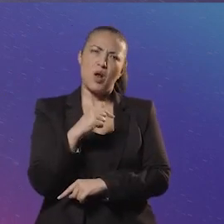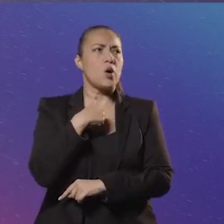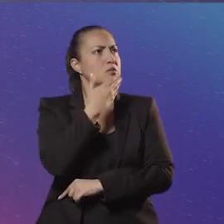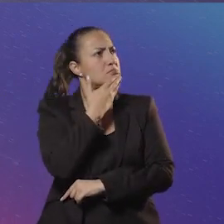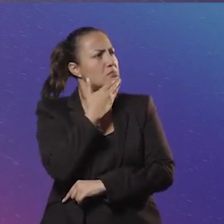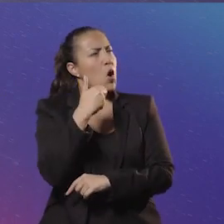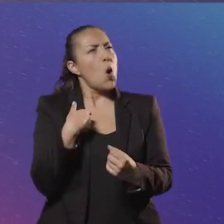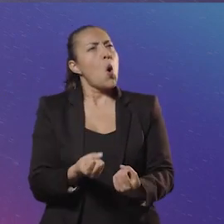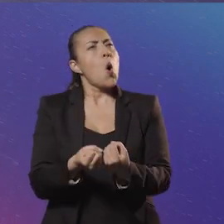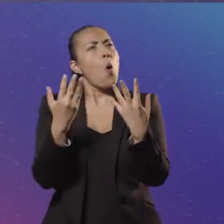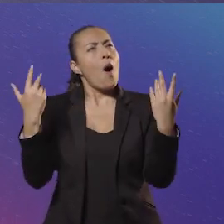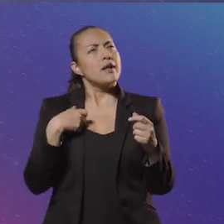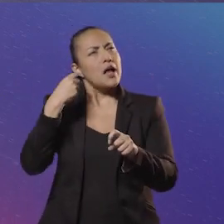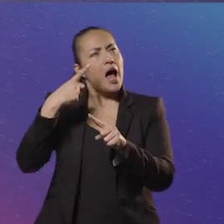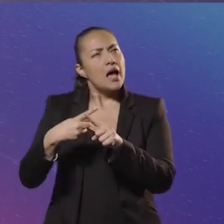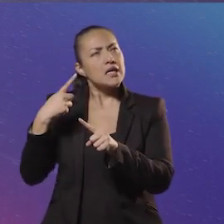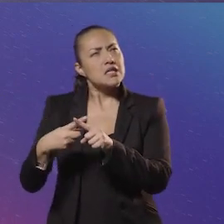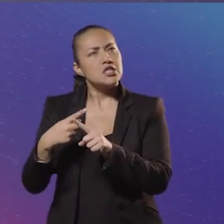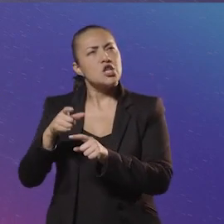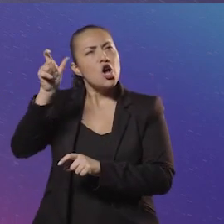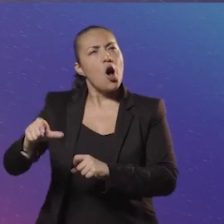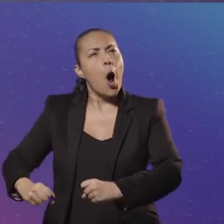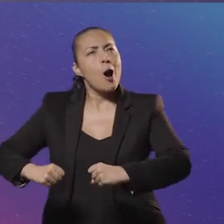bueno, ¿con cuántas personas gordas he salido?